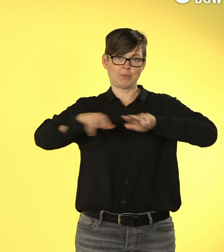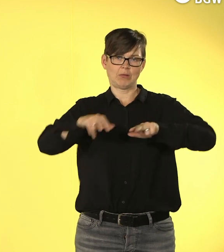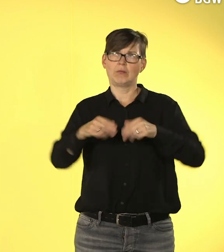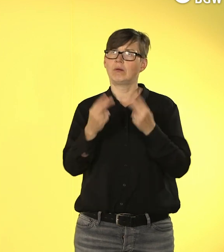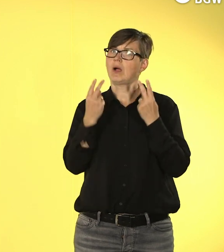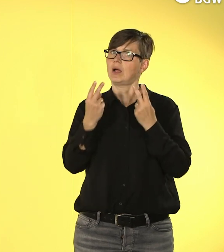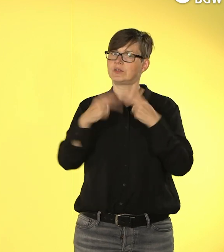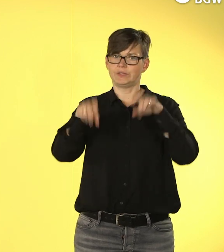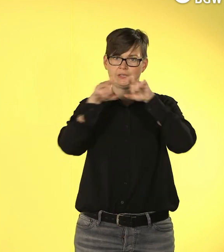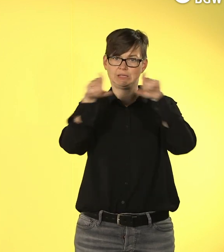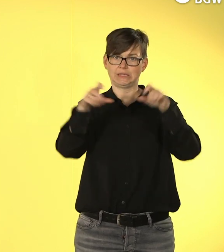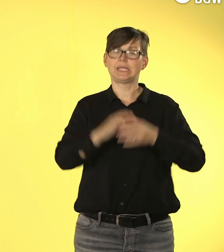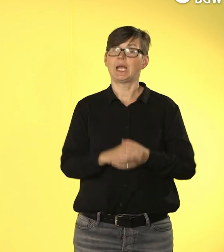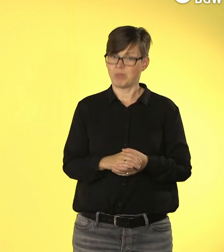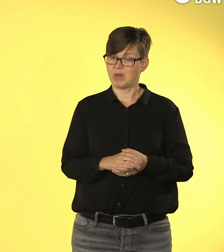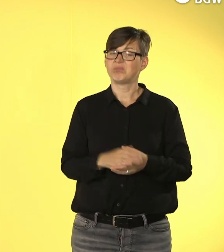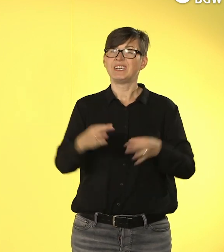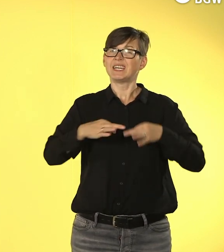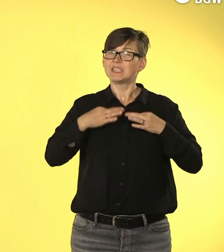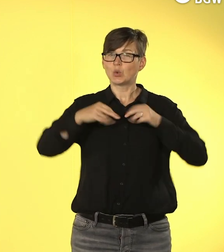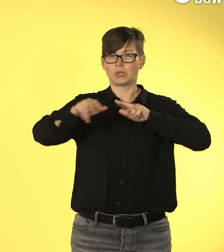Gesundheitsmanagement spielt in allen Betrieben,